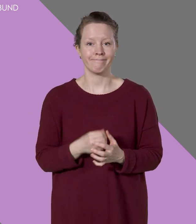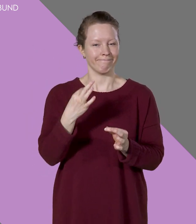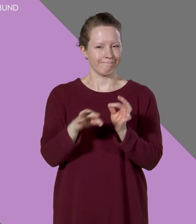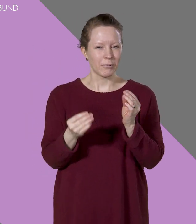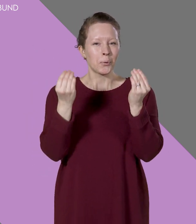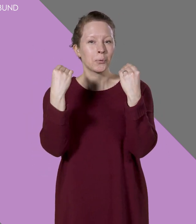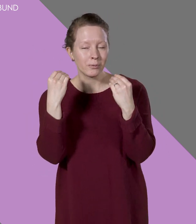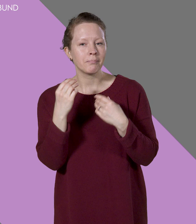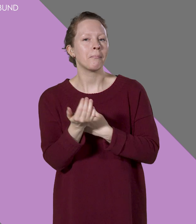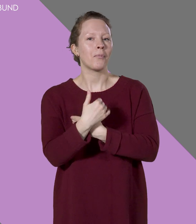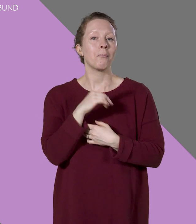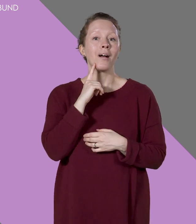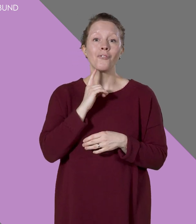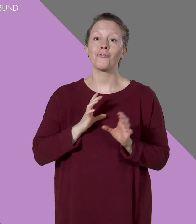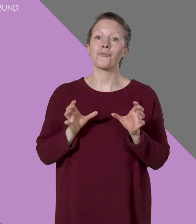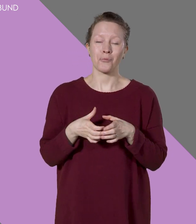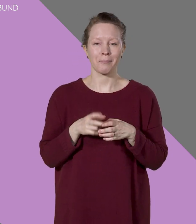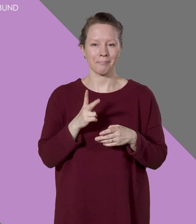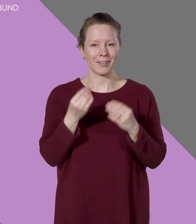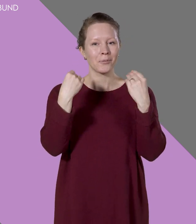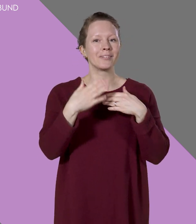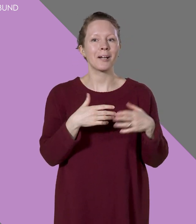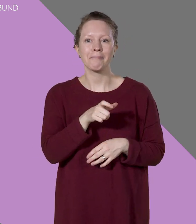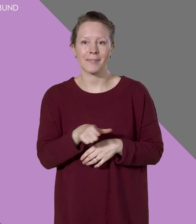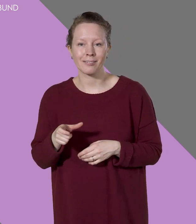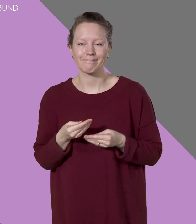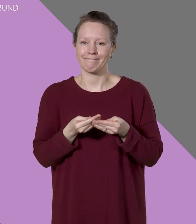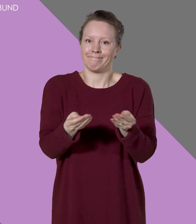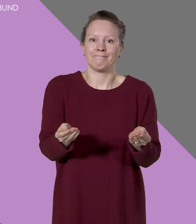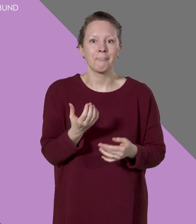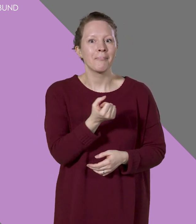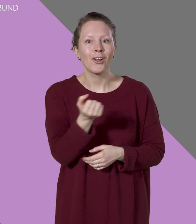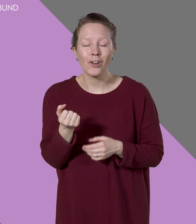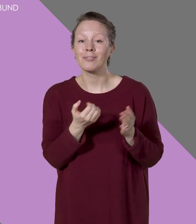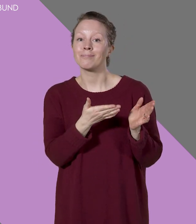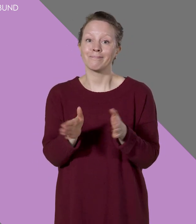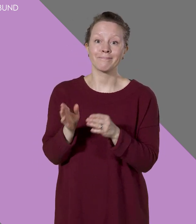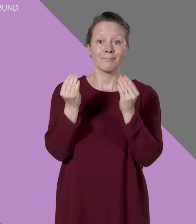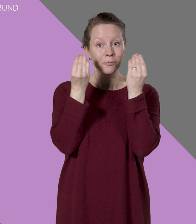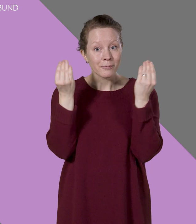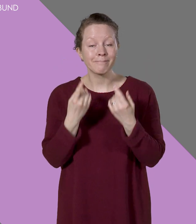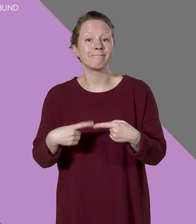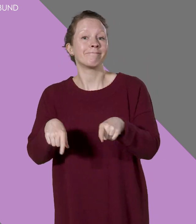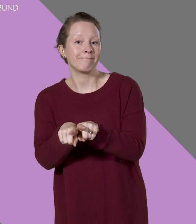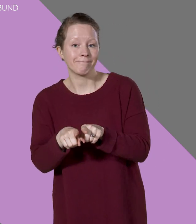Bakom varje lyckad kurs finns en skara kursarbetare som är förutsättningen - för att kurserna ska kunna ordnas.